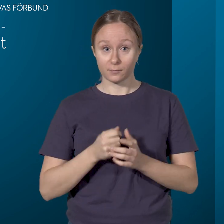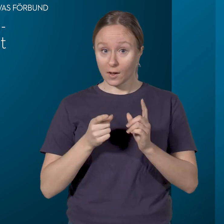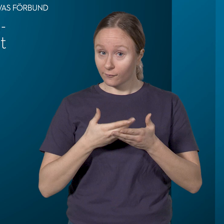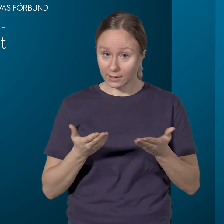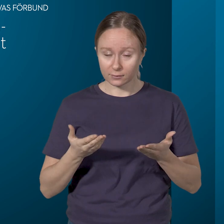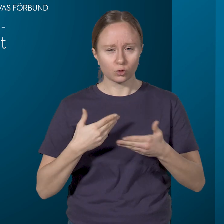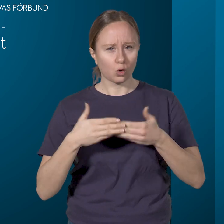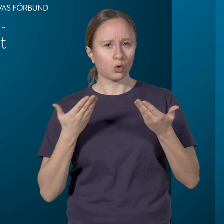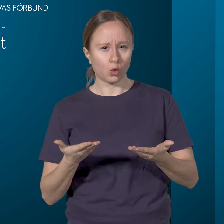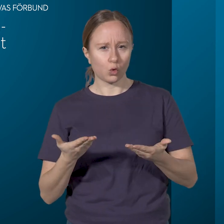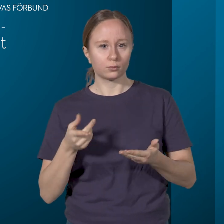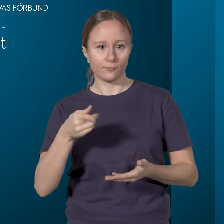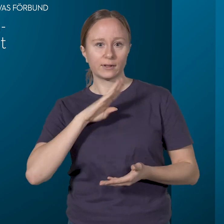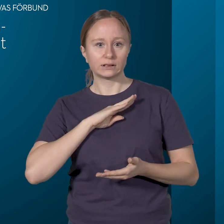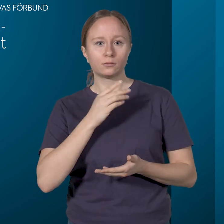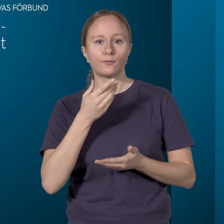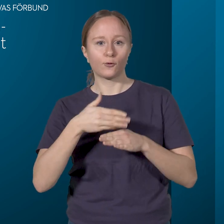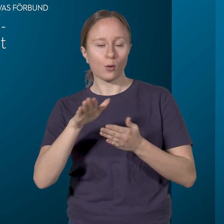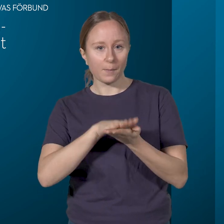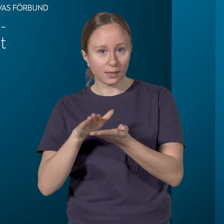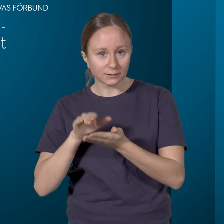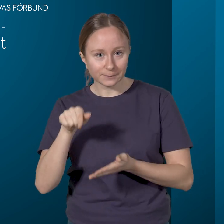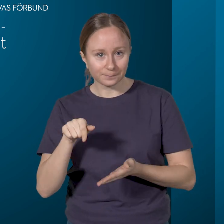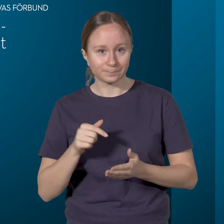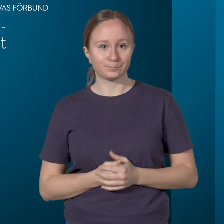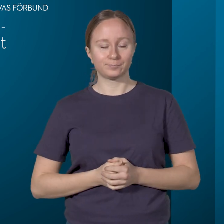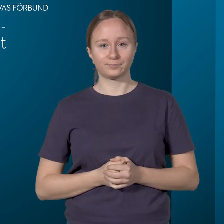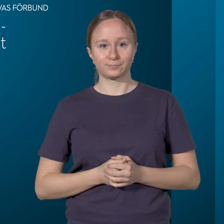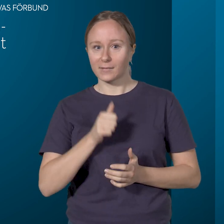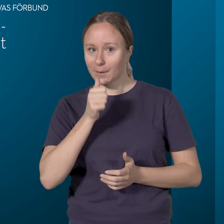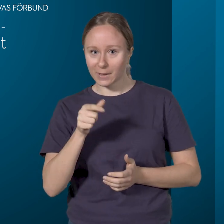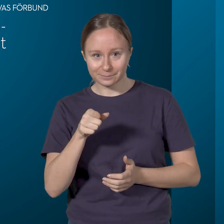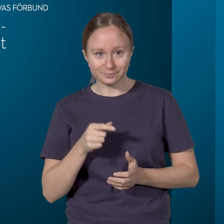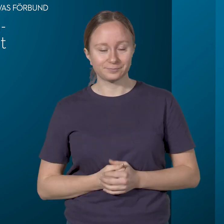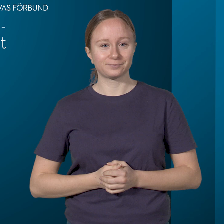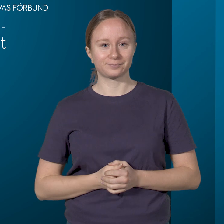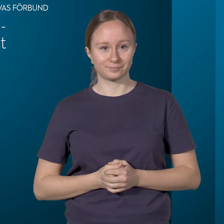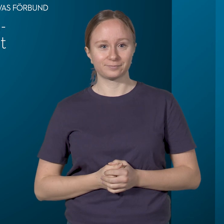Gör det nu, det finns fortfarande plats!